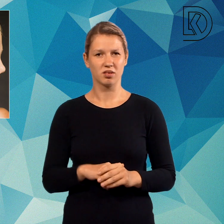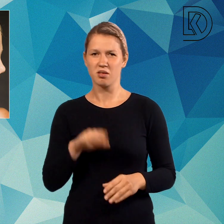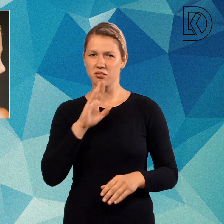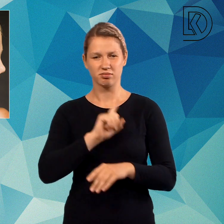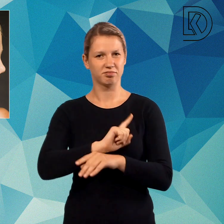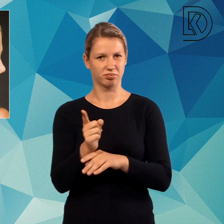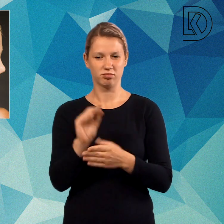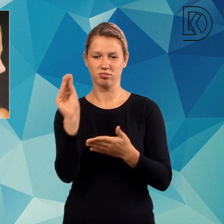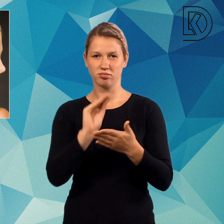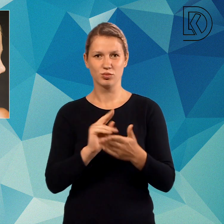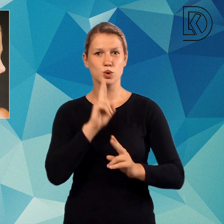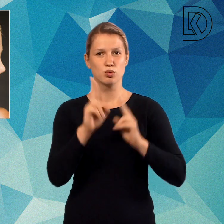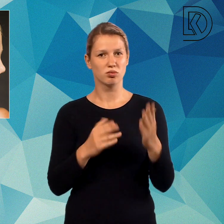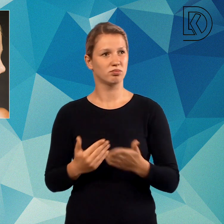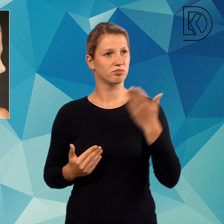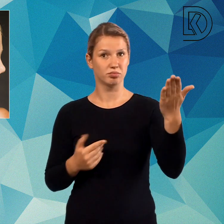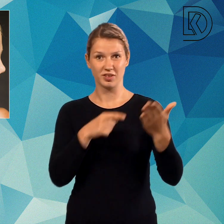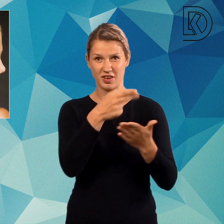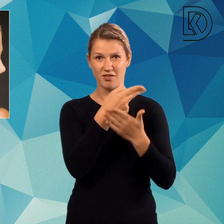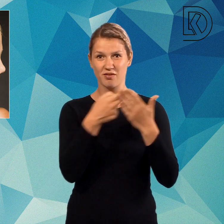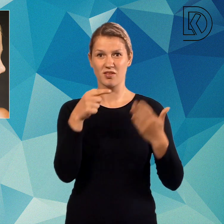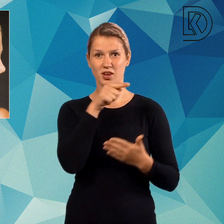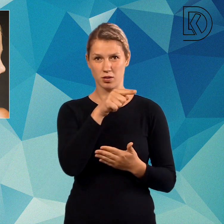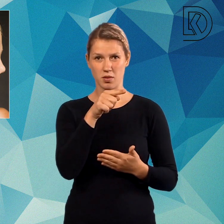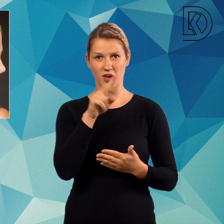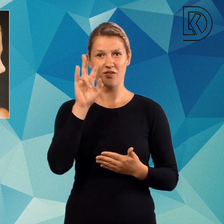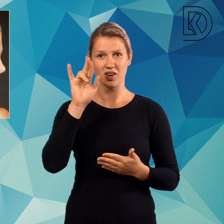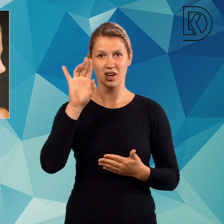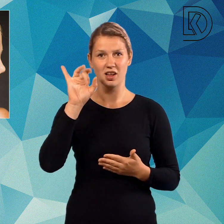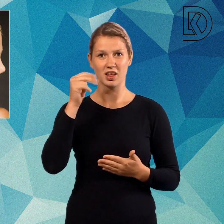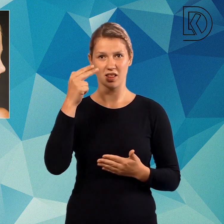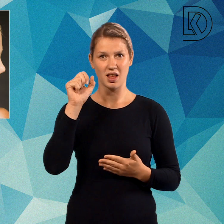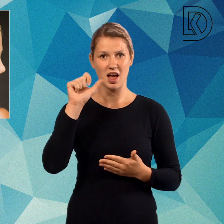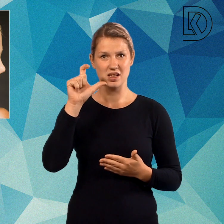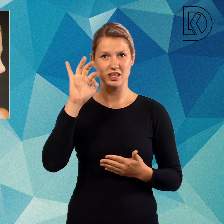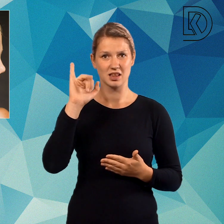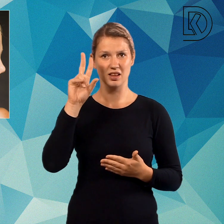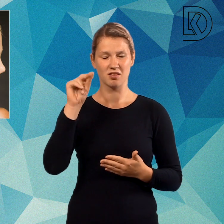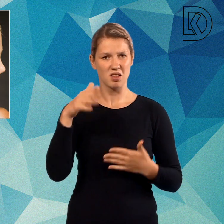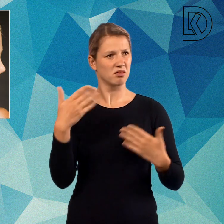Mergina iškart pateikė skundą kompanijai „Virgin Active“,